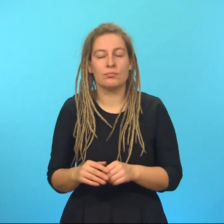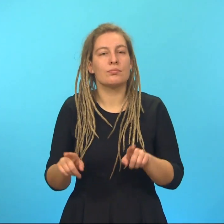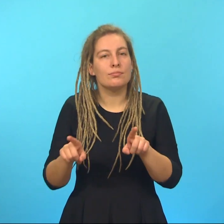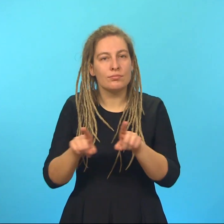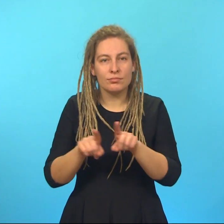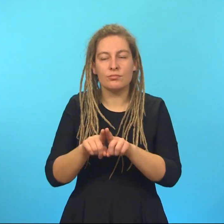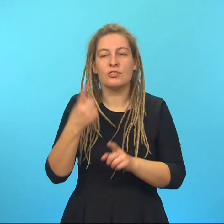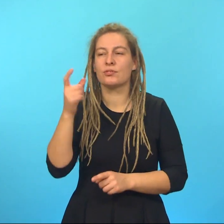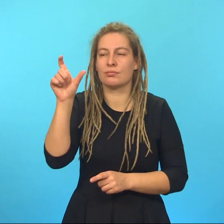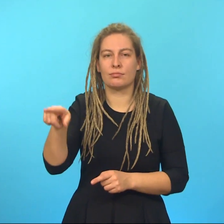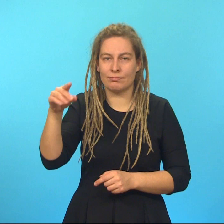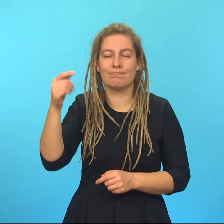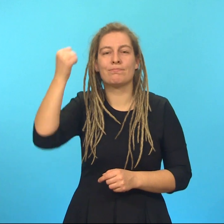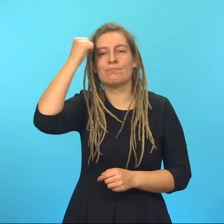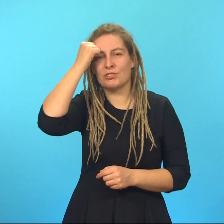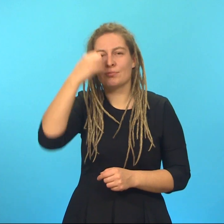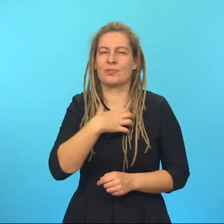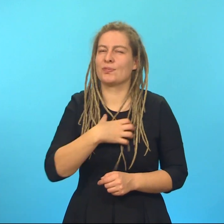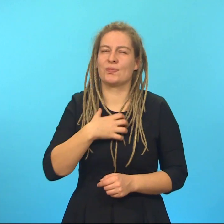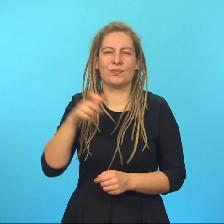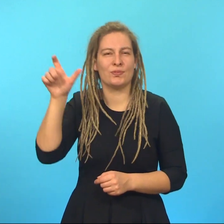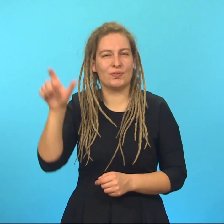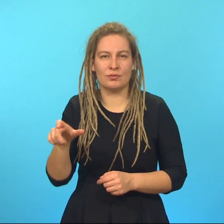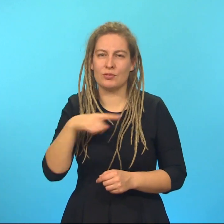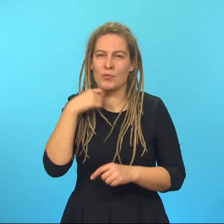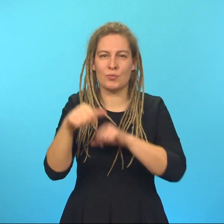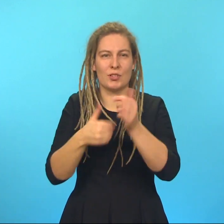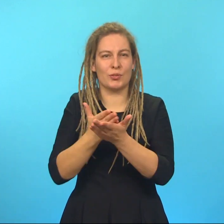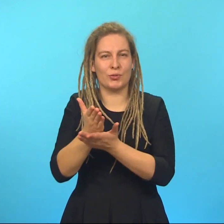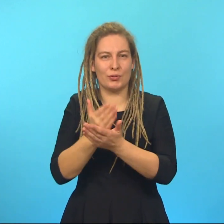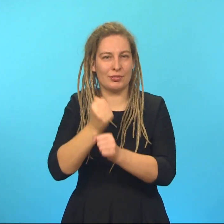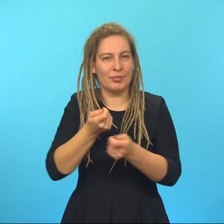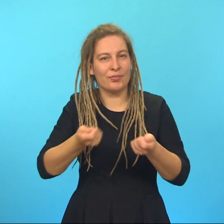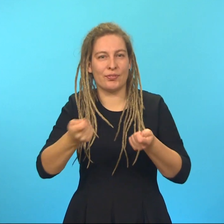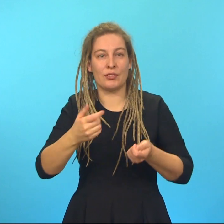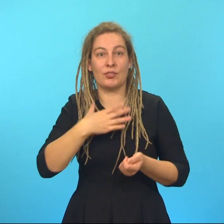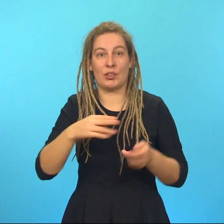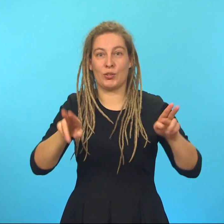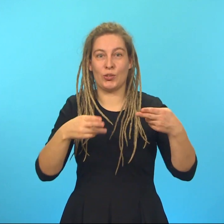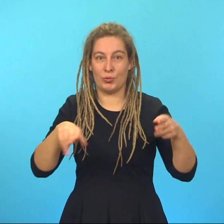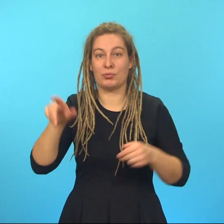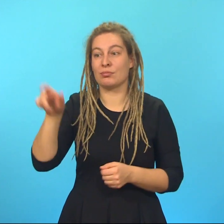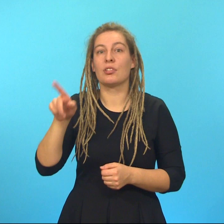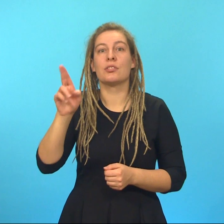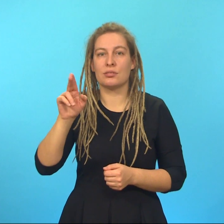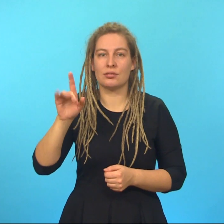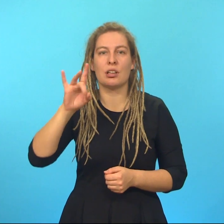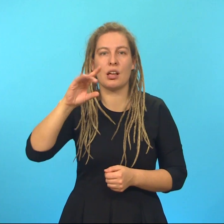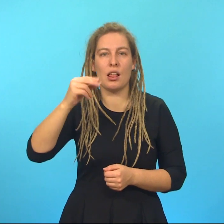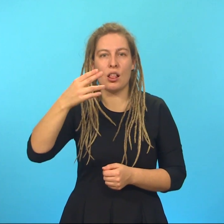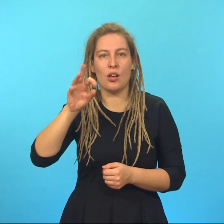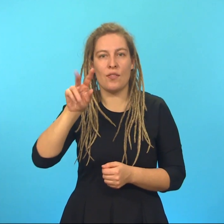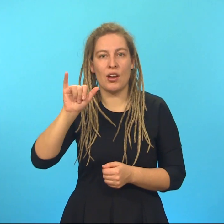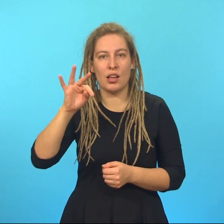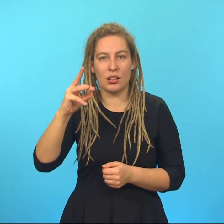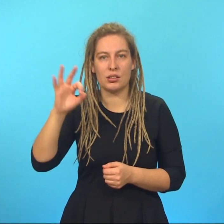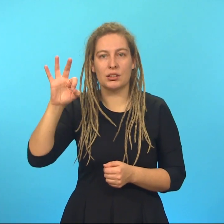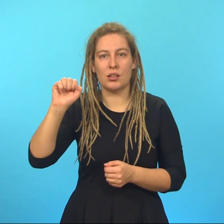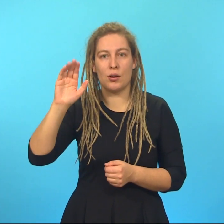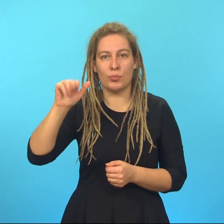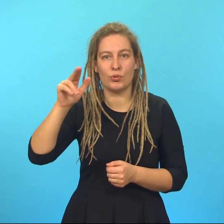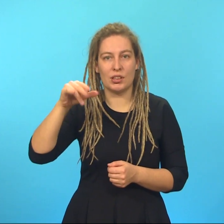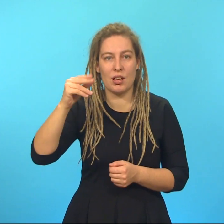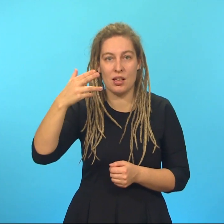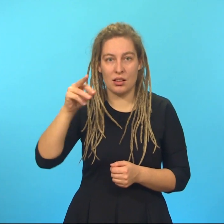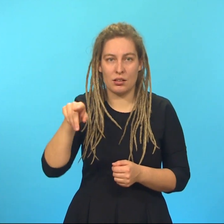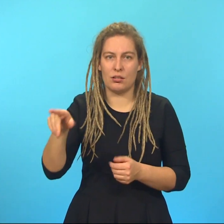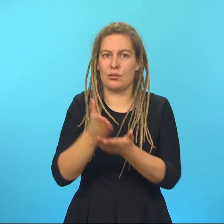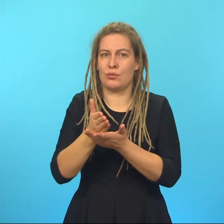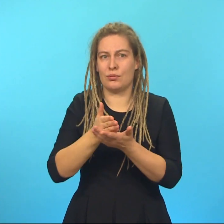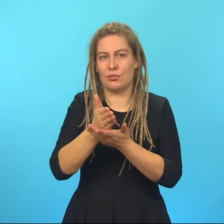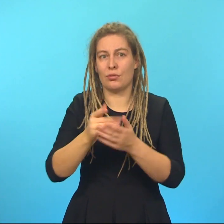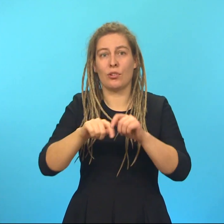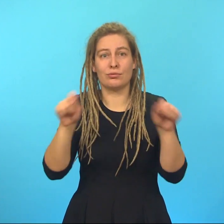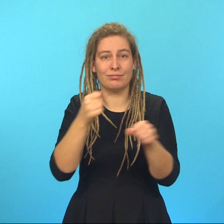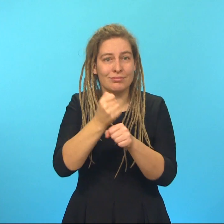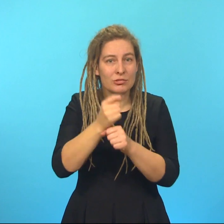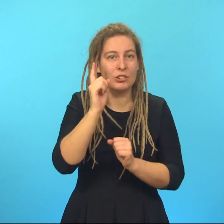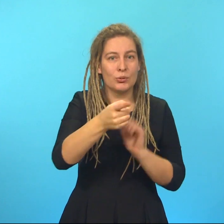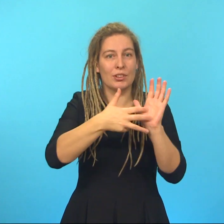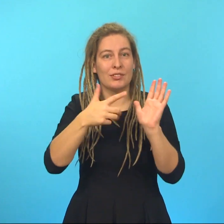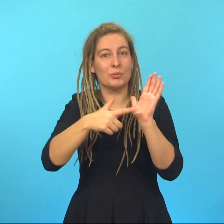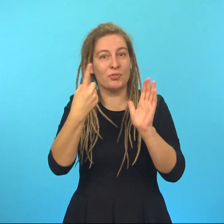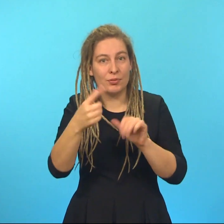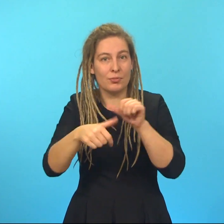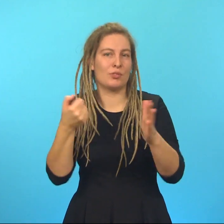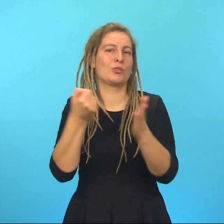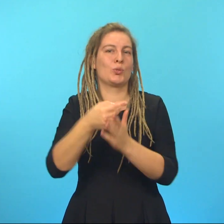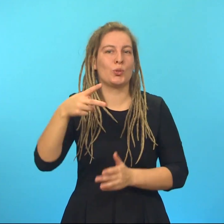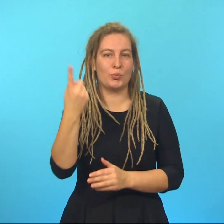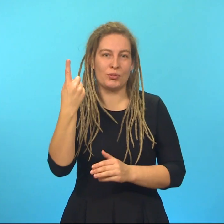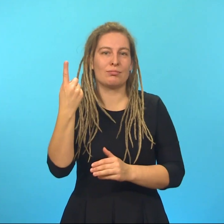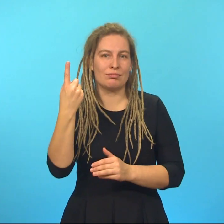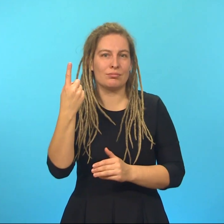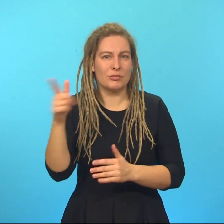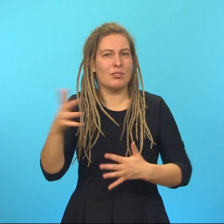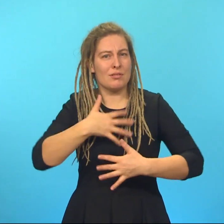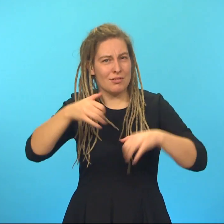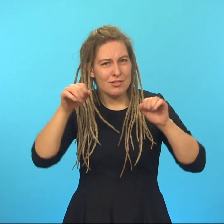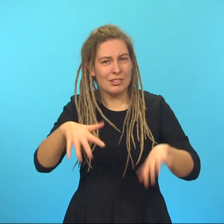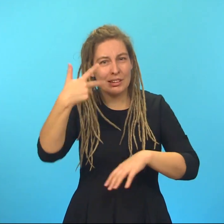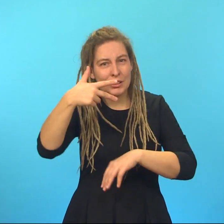Atskirai minėtina ilgametė centro vadovė a. a. Genovaitė Sabukienė, nuo 1971-ųjų iki 2001-ųjų – net trisdešimt